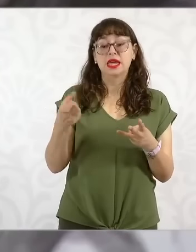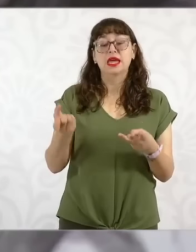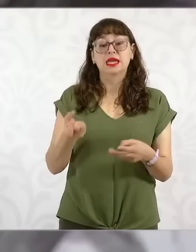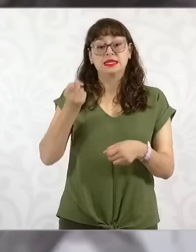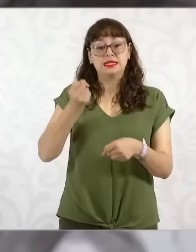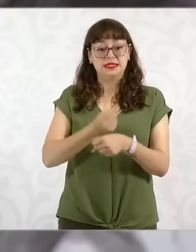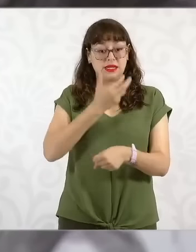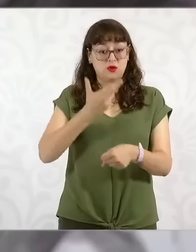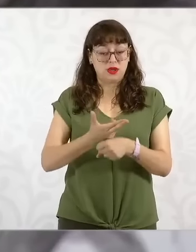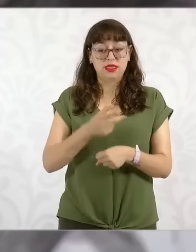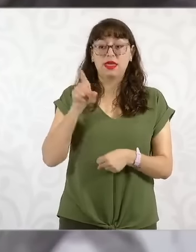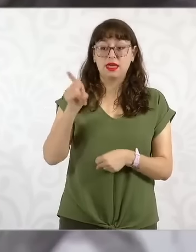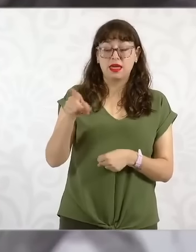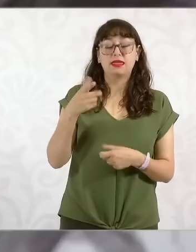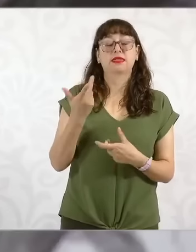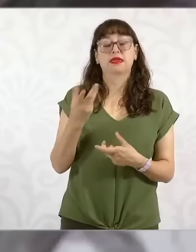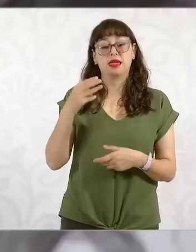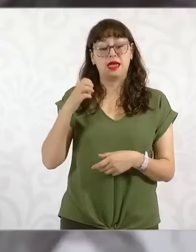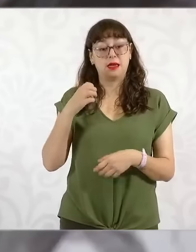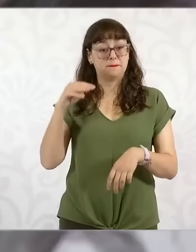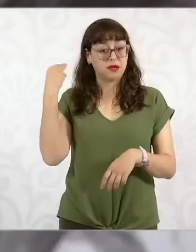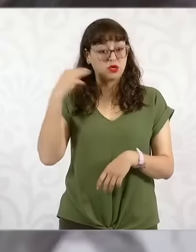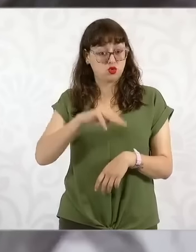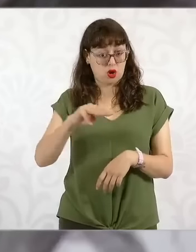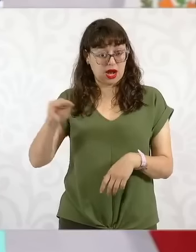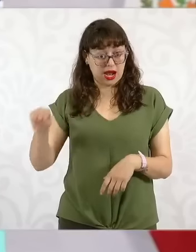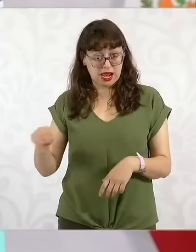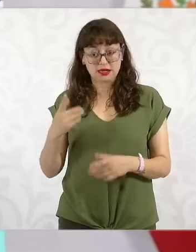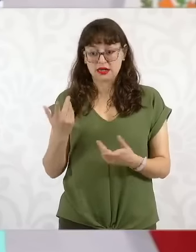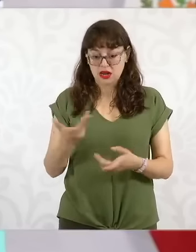Ramírez Bedoya por el trabajo coordinado y profesional que permitió integrar una